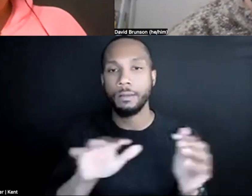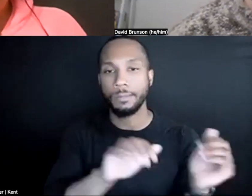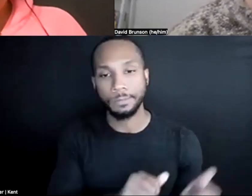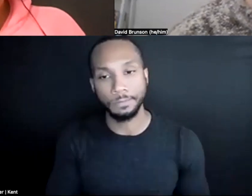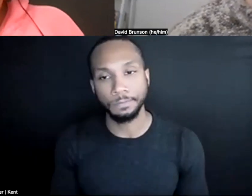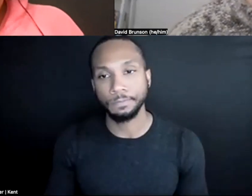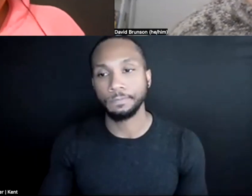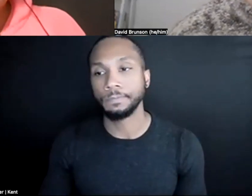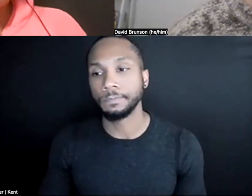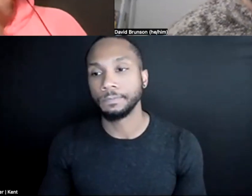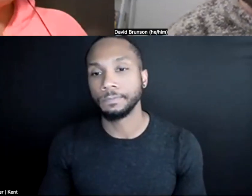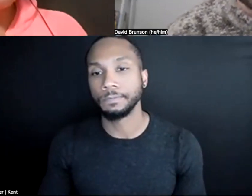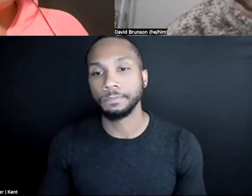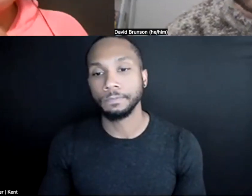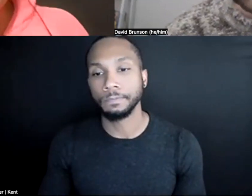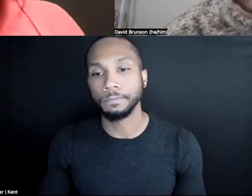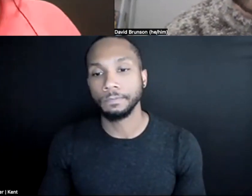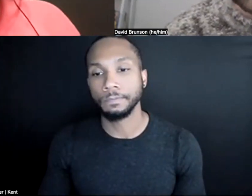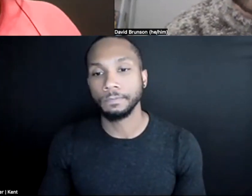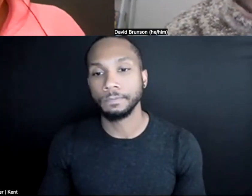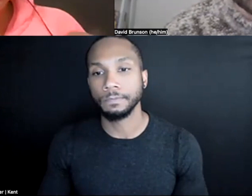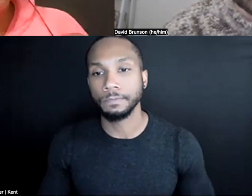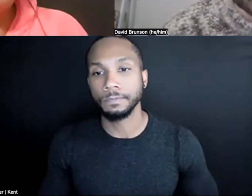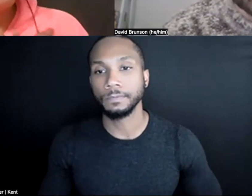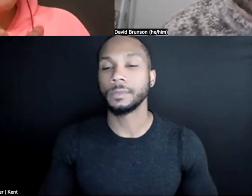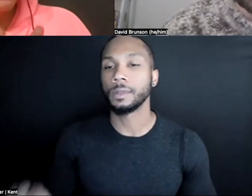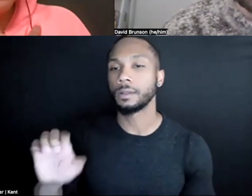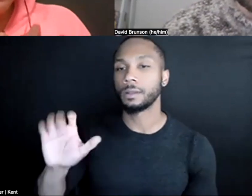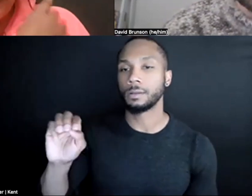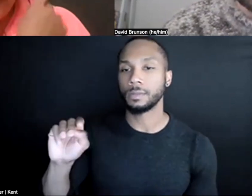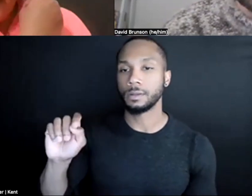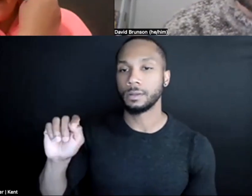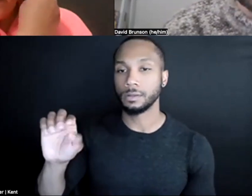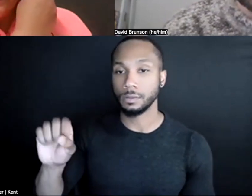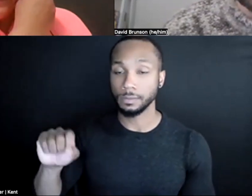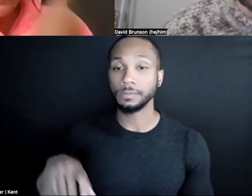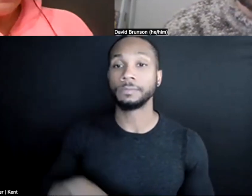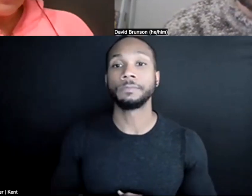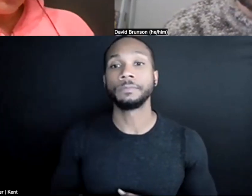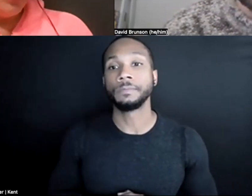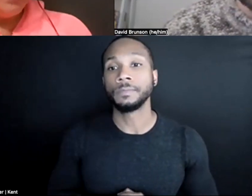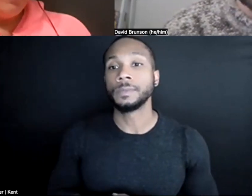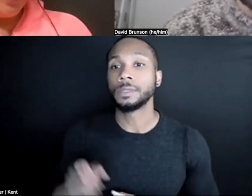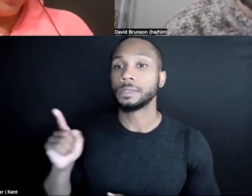Él le regala su último adiós La despide con la mirada envejecida